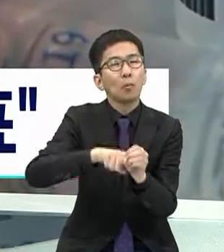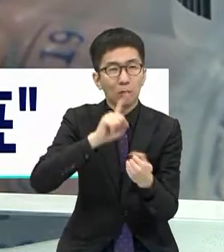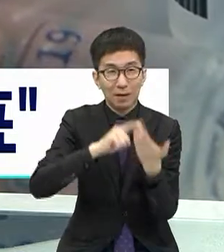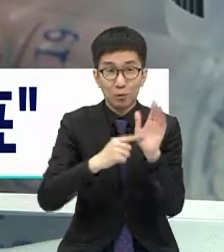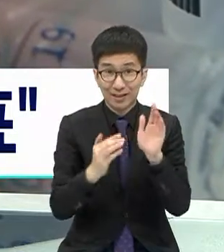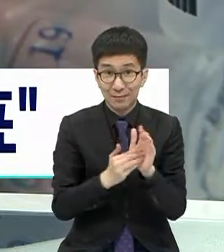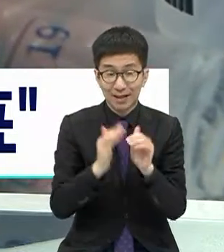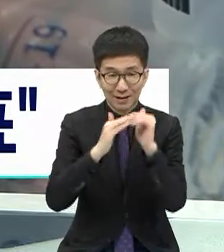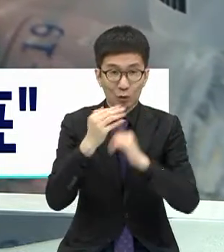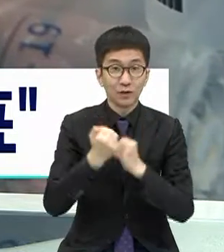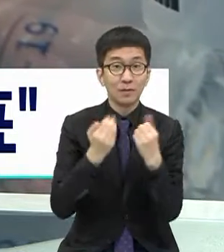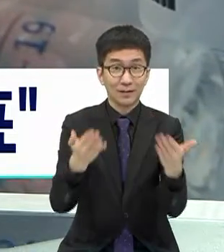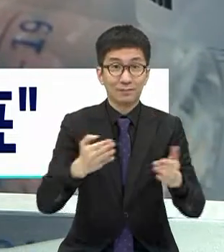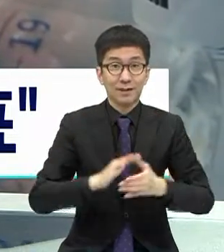장세만 기자가 취재했습니다.